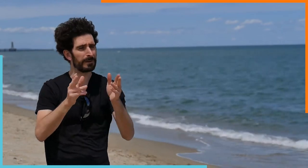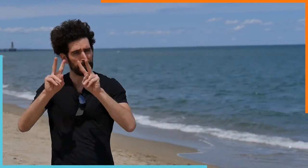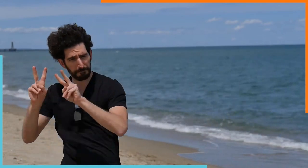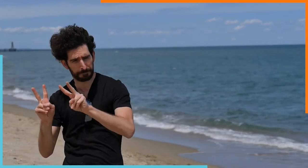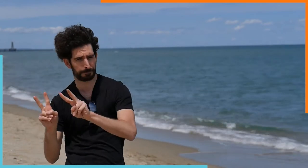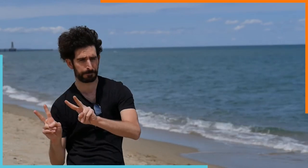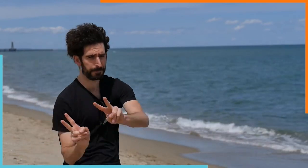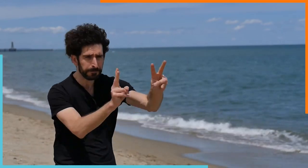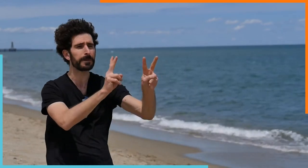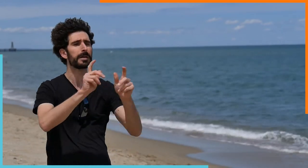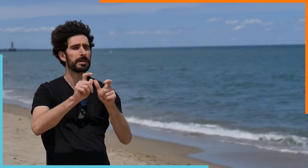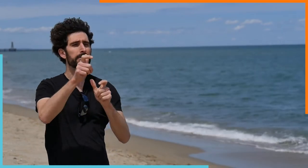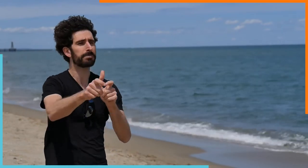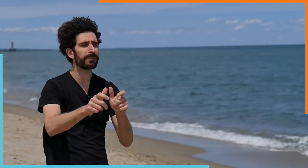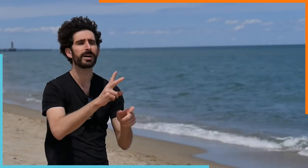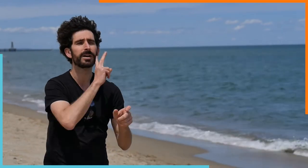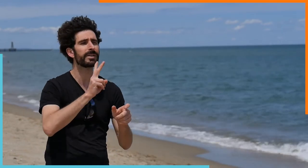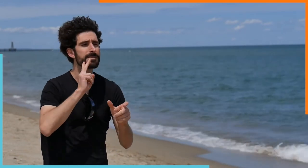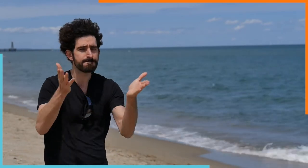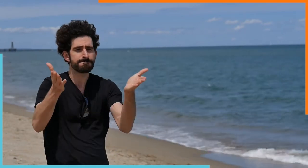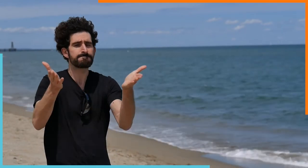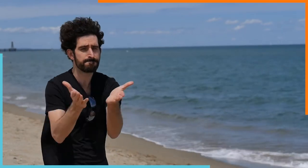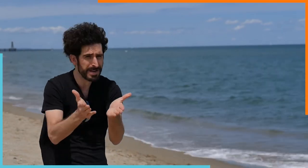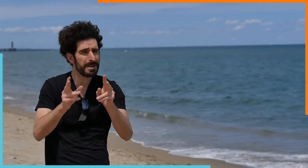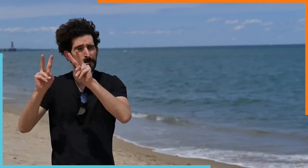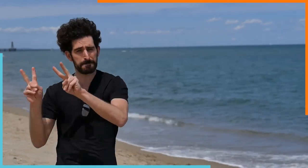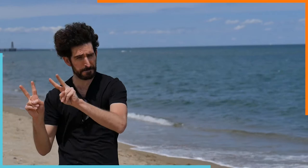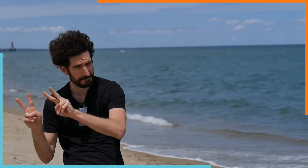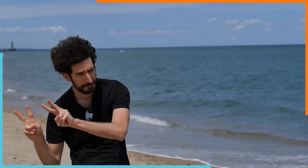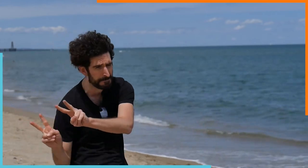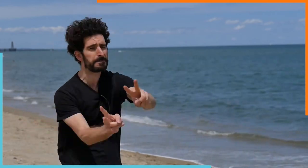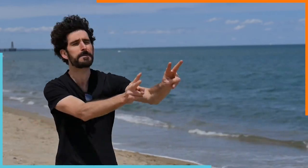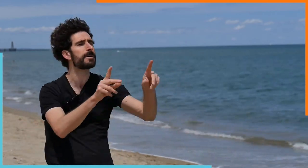et le Mistral souffle plus fort. Puis, elle se rétrécit encore à Avignon et le Mistral souffle encore plus fort.